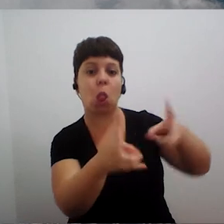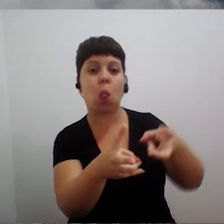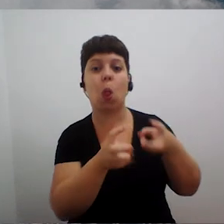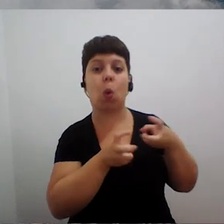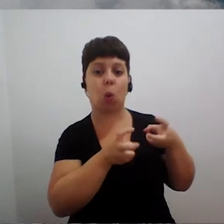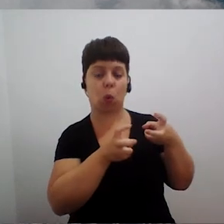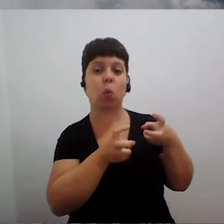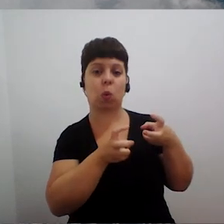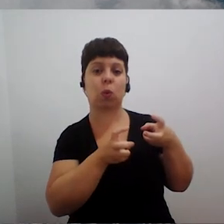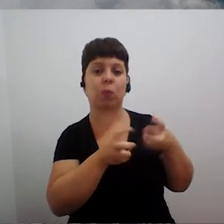no sentido de de de